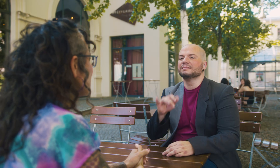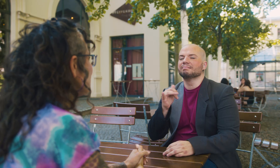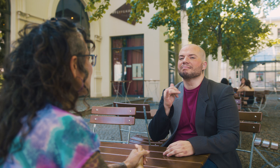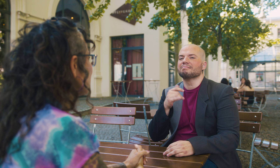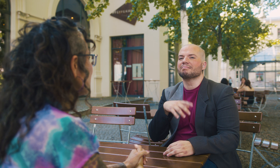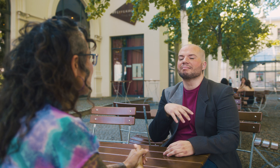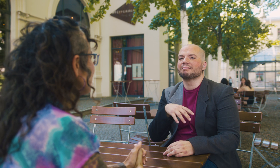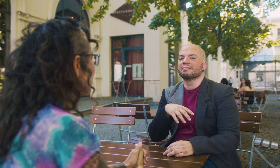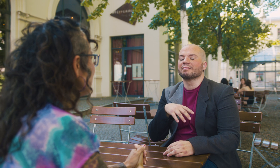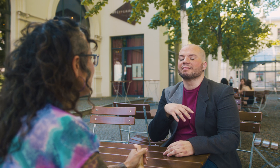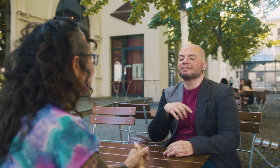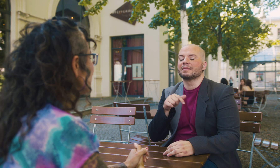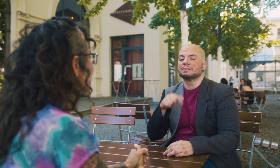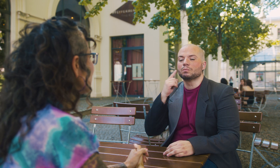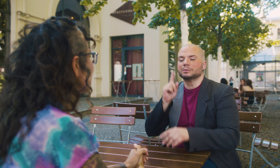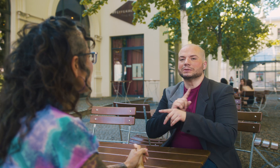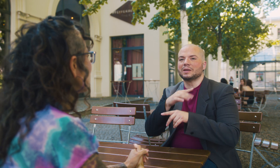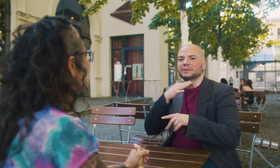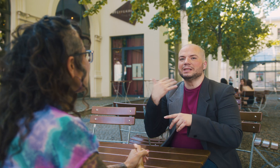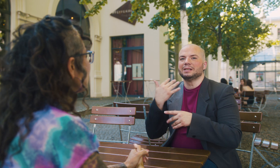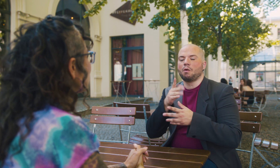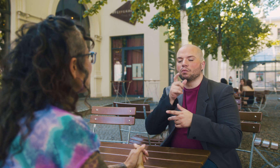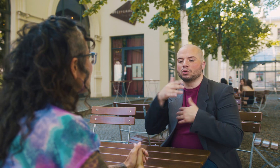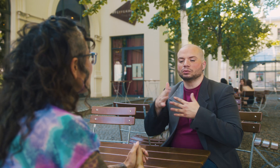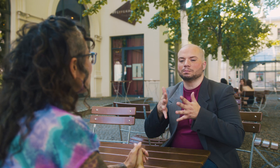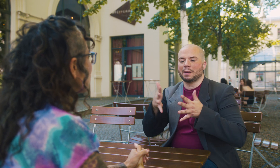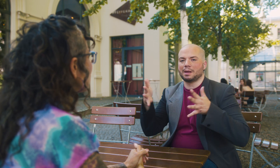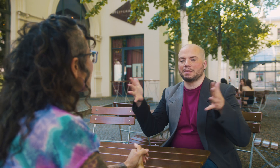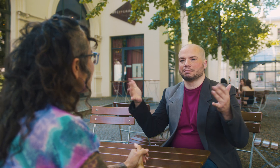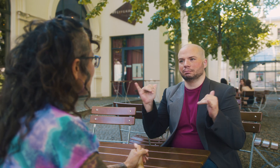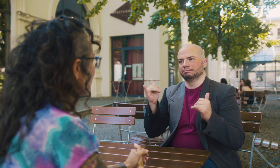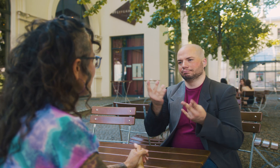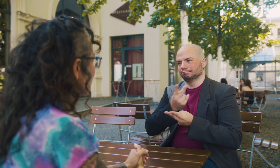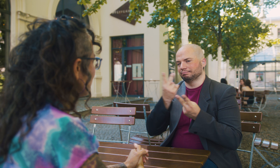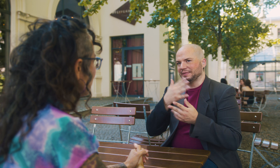Im Moment gibt es eine große Erweiterung des Gebärdensprachwortschatzes,